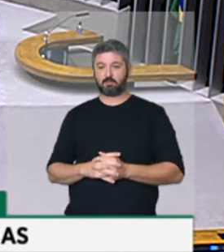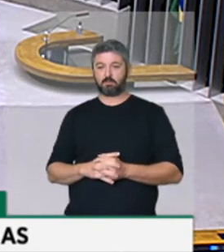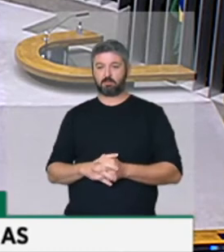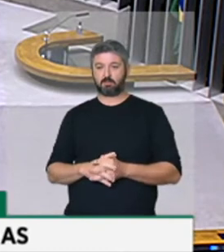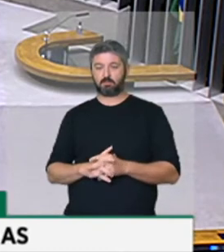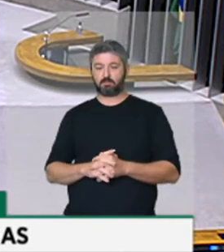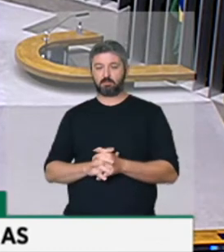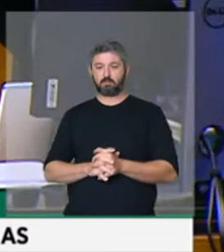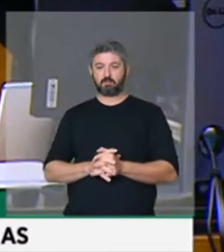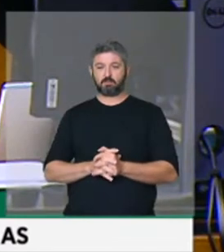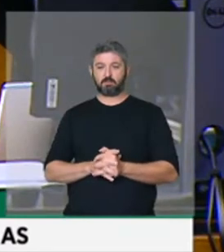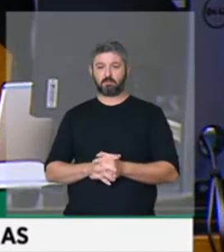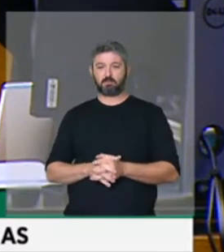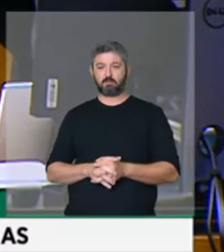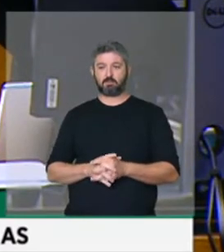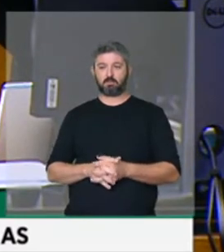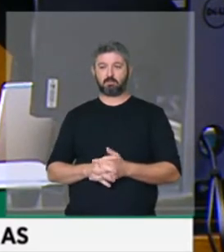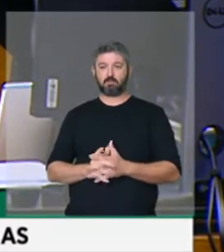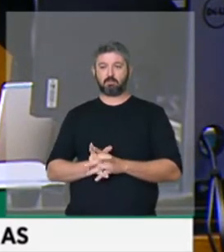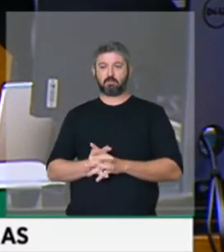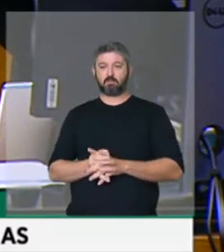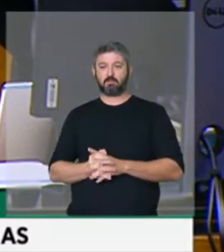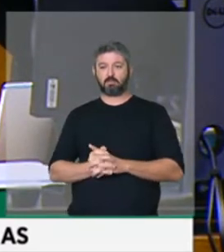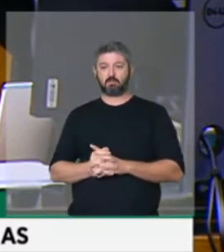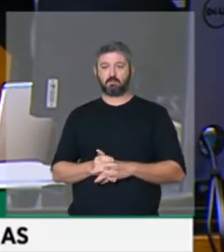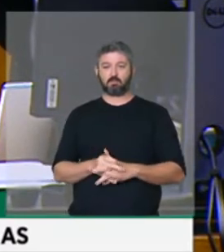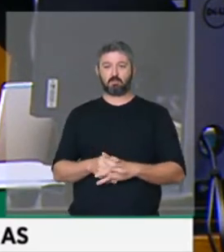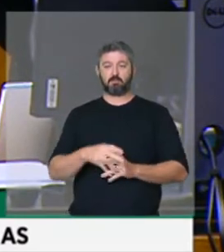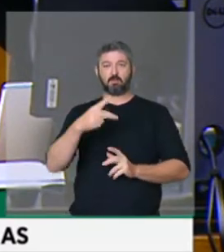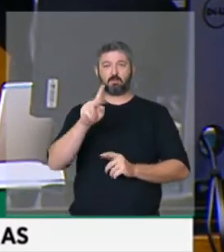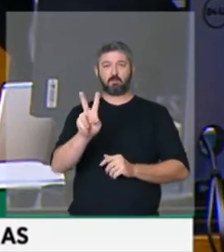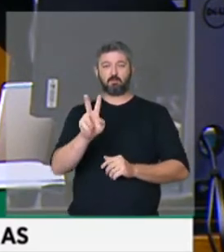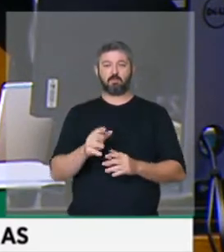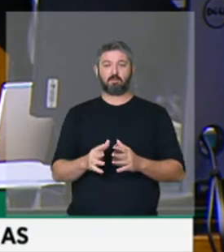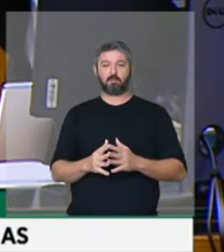CONCEDA A PALAVRA AO DEPUTADO, NOSSO PRIMEIRO VICE-LÍDER PAULO RAMOS QUE FALARÁPELA LIDERANÇA DO PDT, MUITO